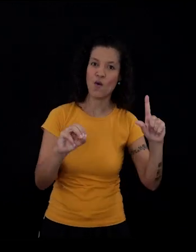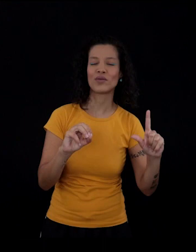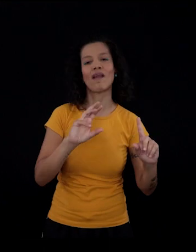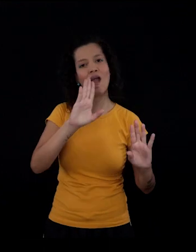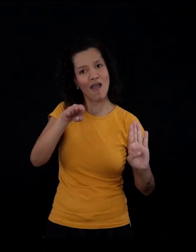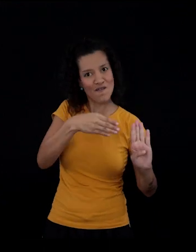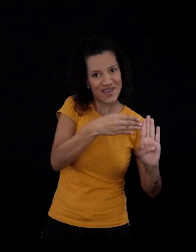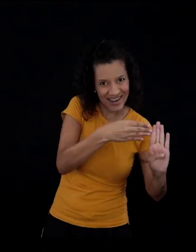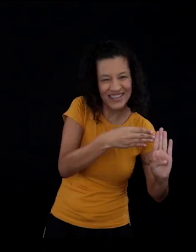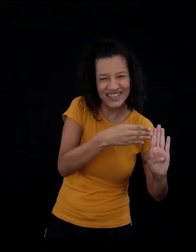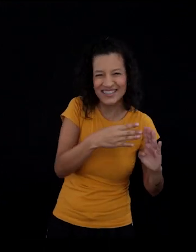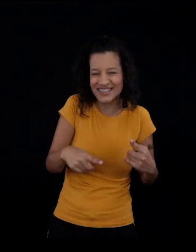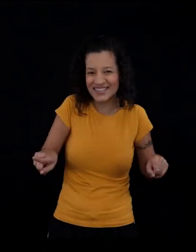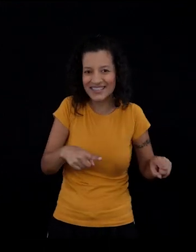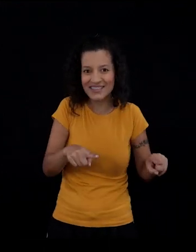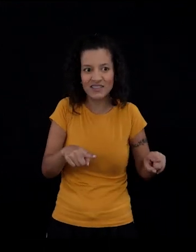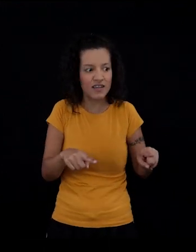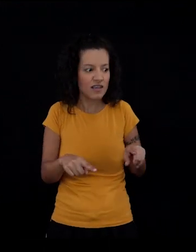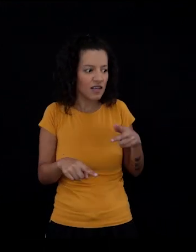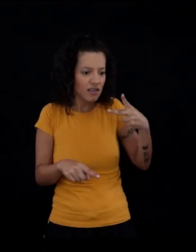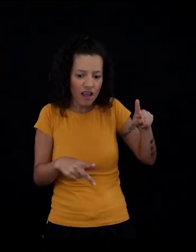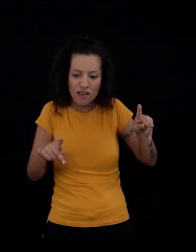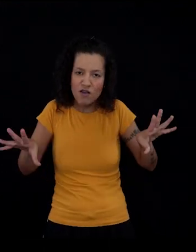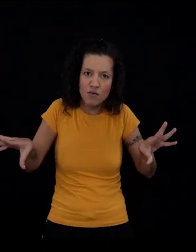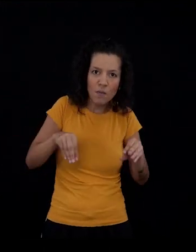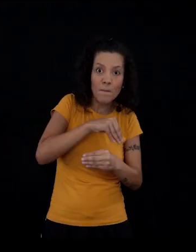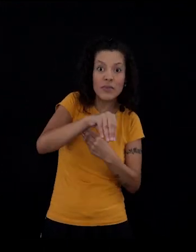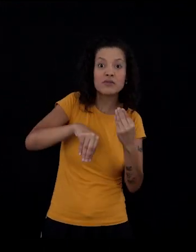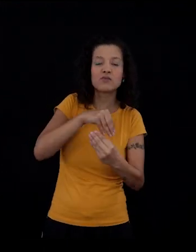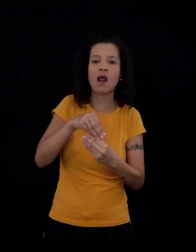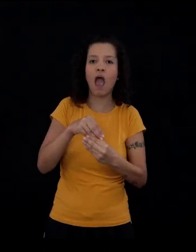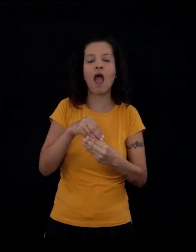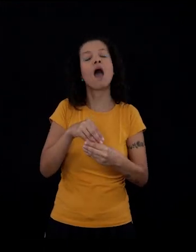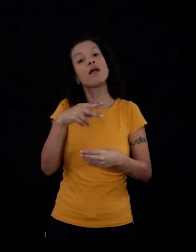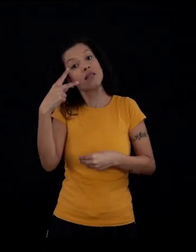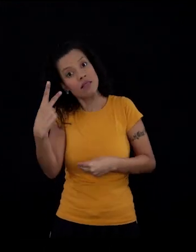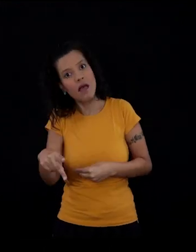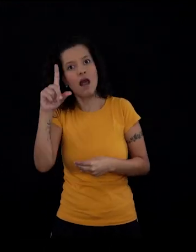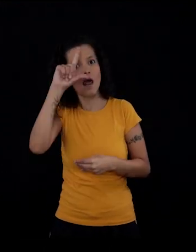Dessa salada toda, a gente começou misturar isso para fazer as coisas da Dona Onete,